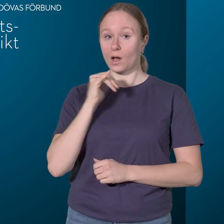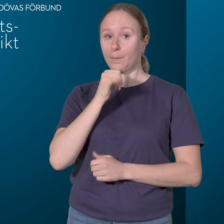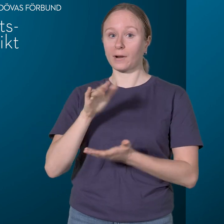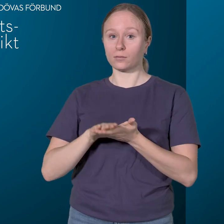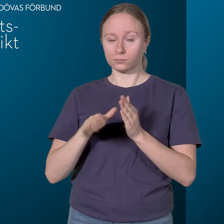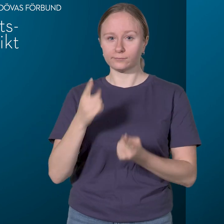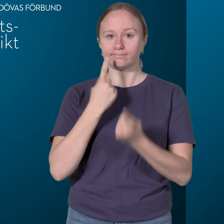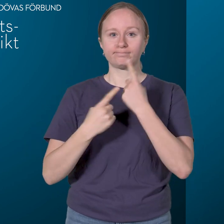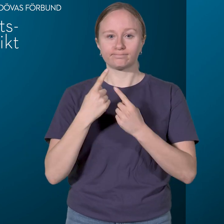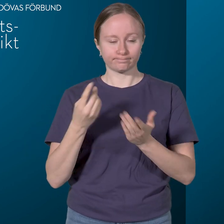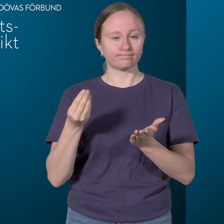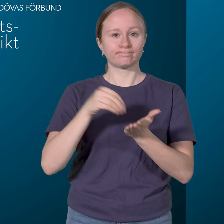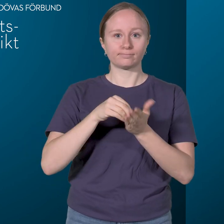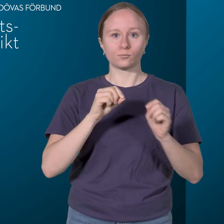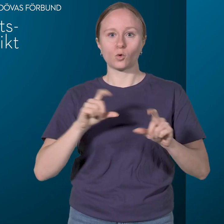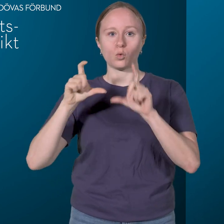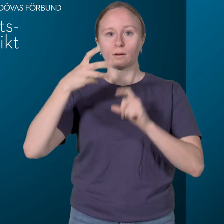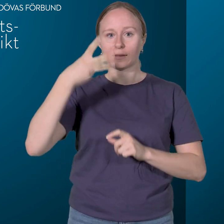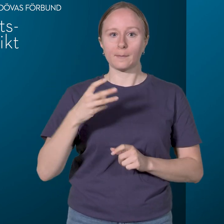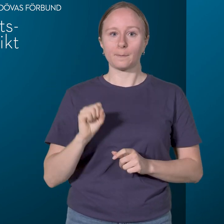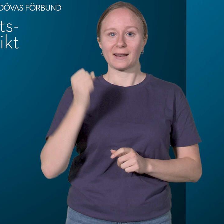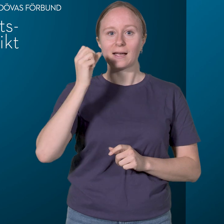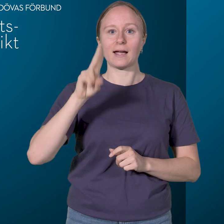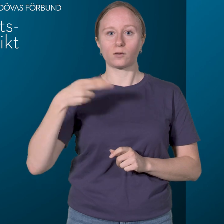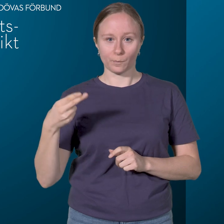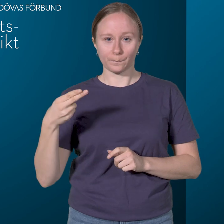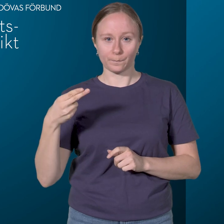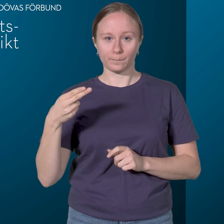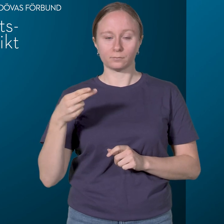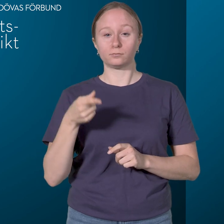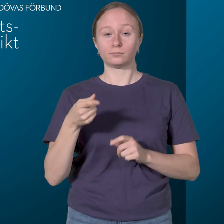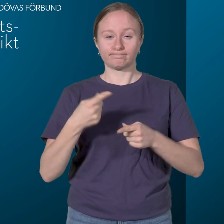ökade med ytterligare 30 miljoner euro i ramförhandlingarna i april -